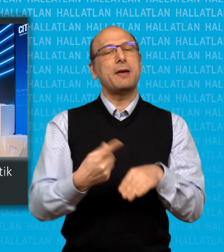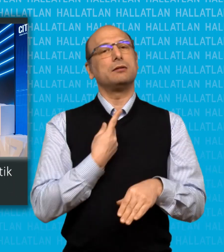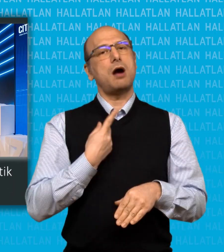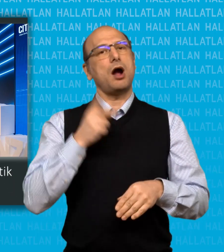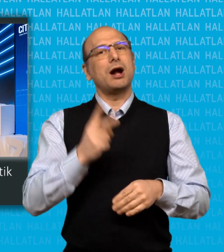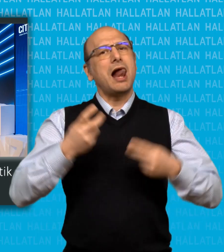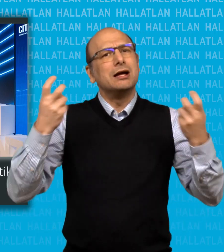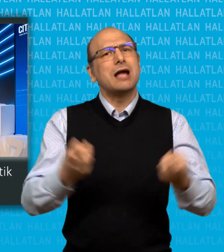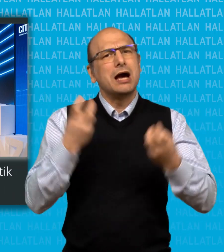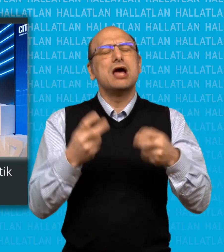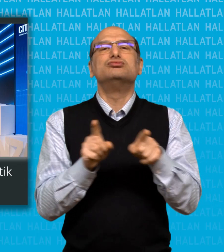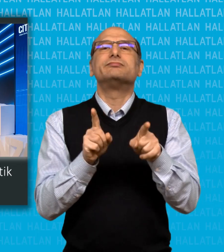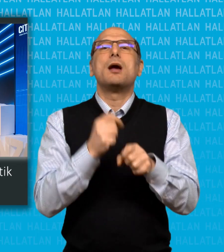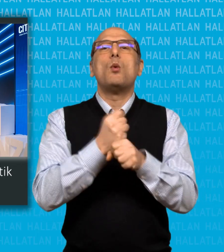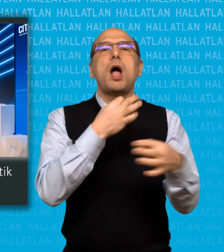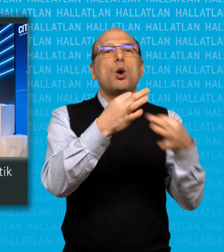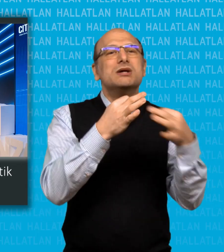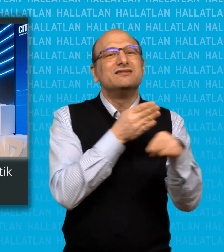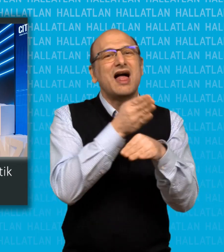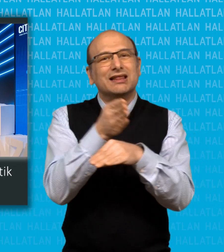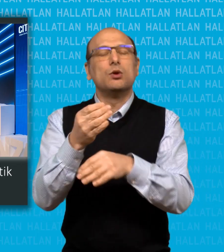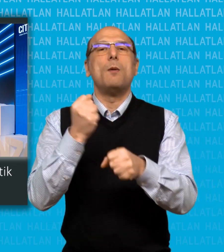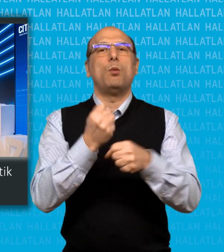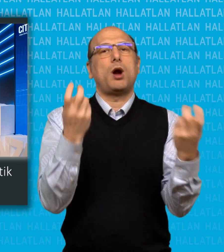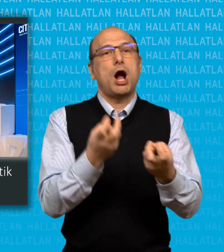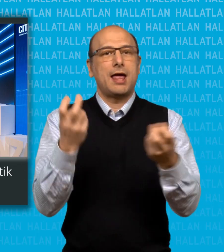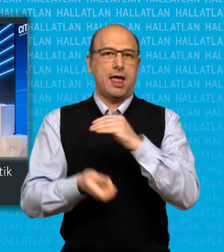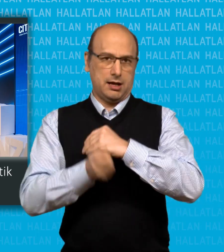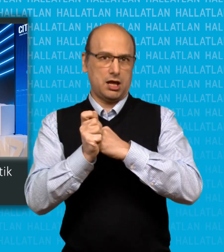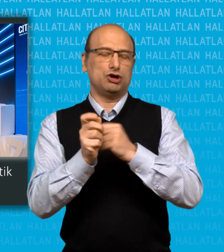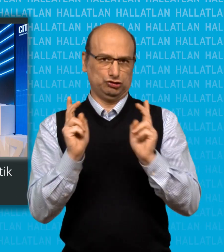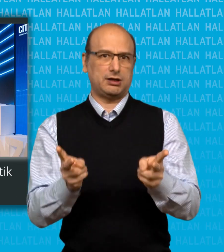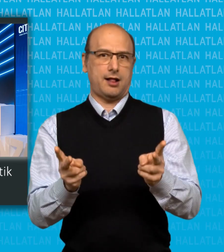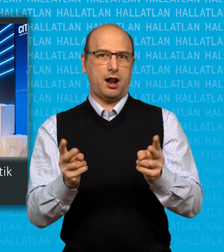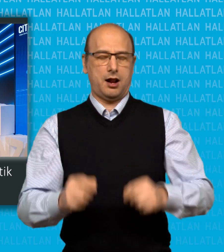munkát keressen és találjon a körzeti munkaközvetítő hivatalokon keresztül.